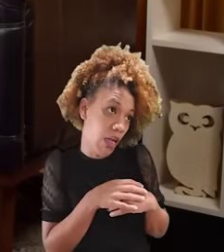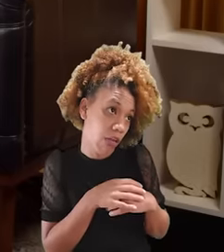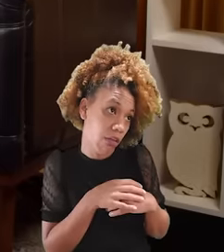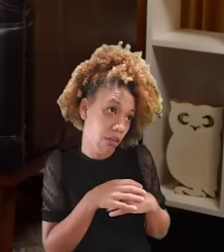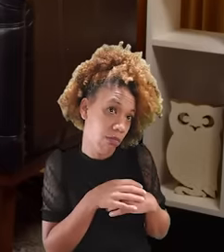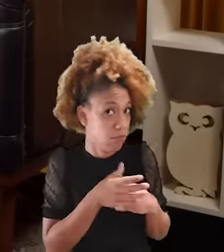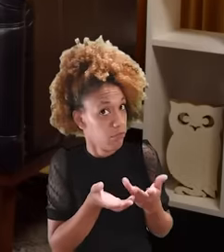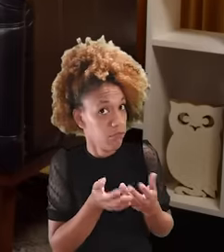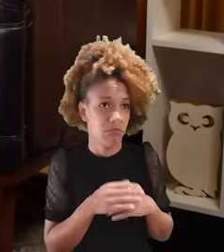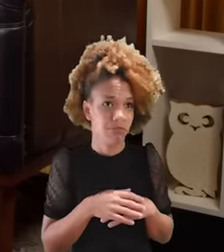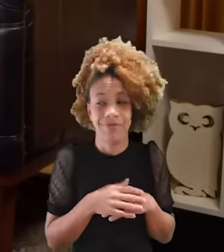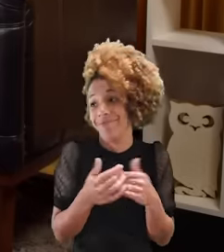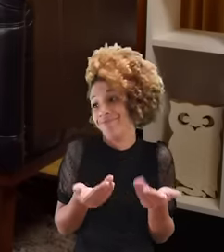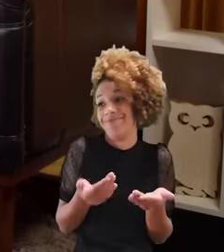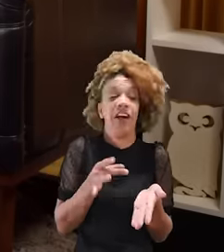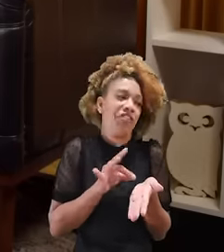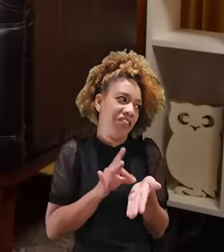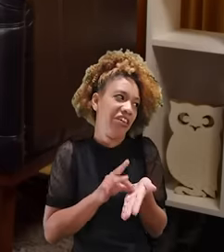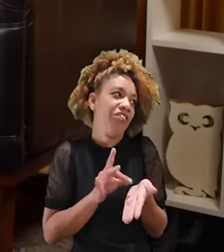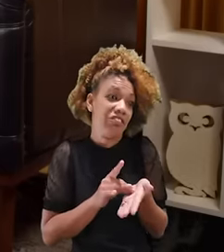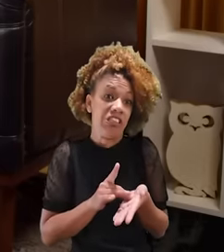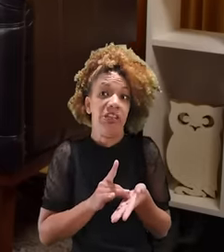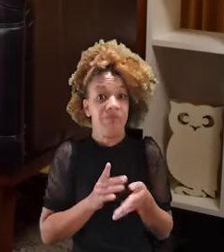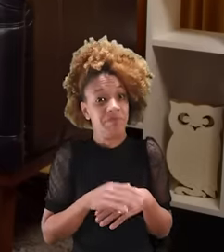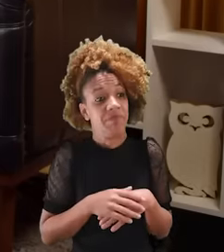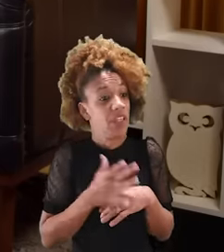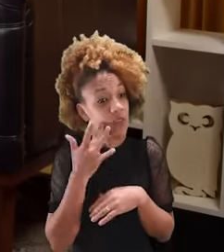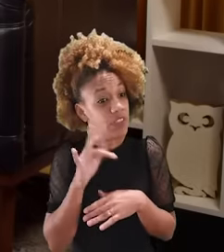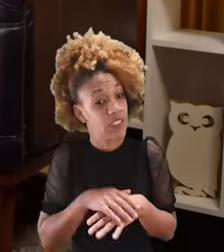é verdade né tesão nisso que você tá vivendo não sei para que escritor uma vez perguntaram